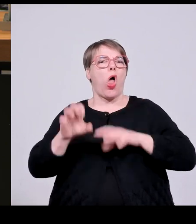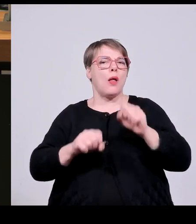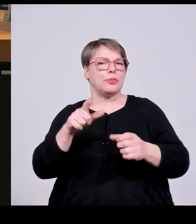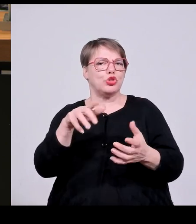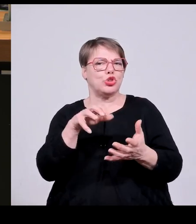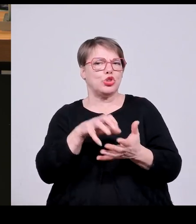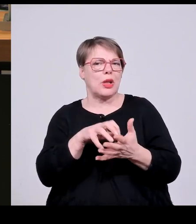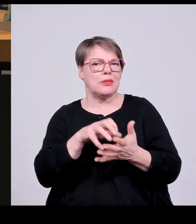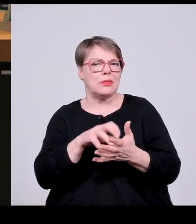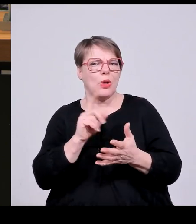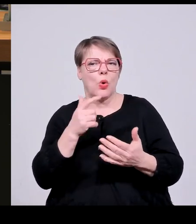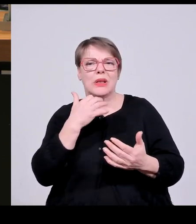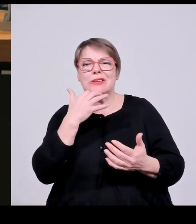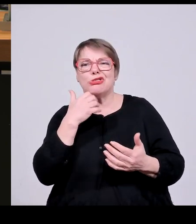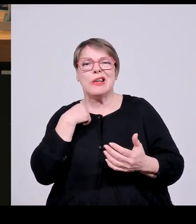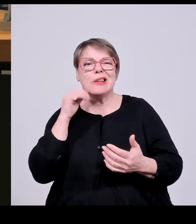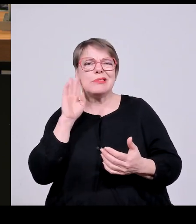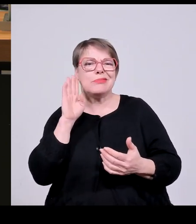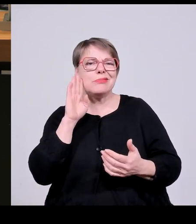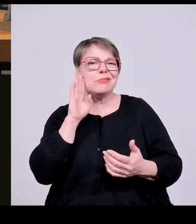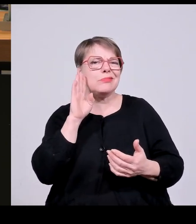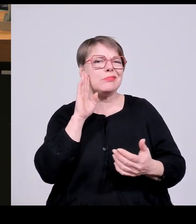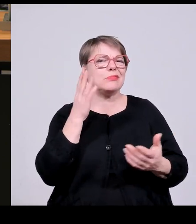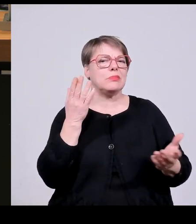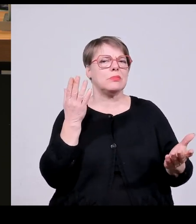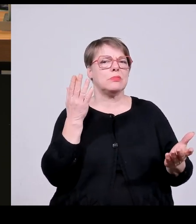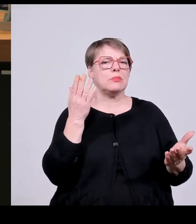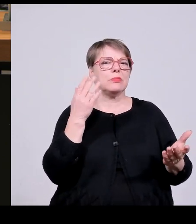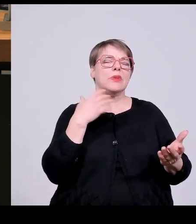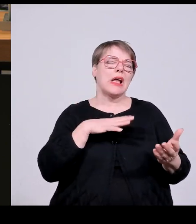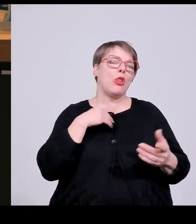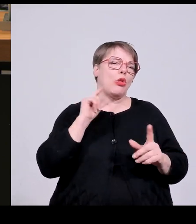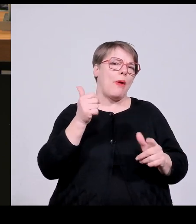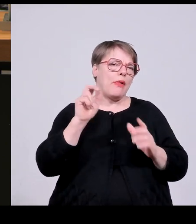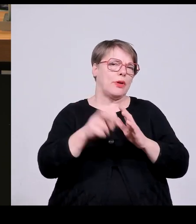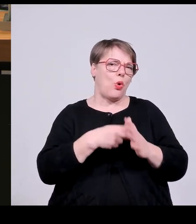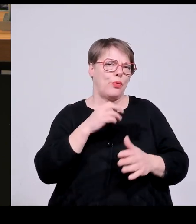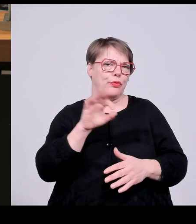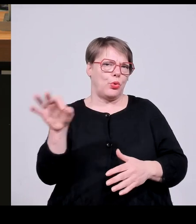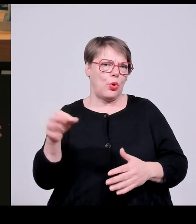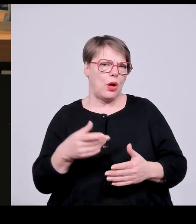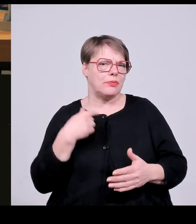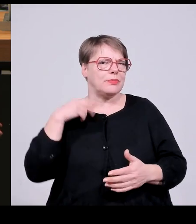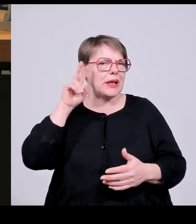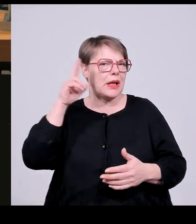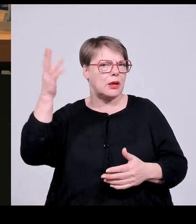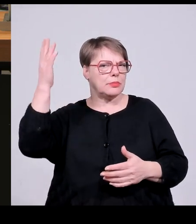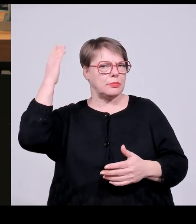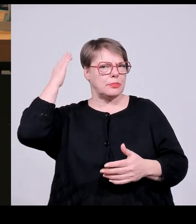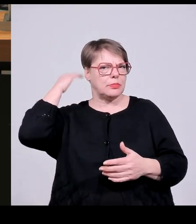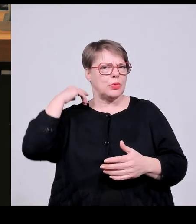CDU und die SPD Fraktion von der großen Gruppe regelmäßig große Geldspenden bekommen, so ein Zufall.